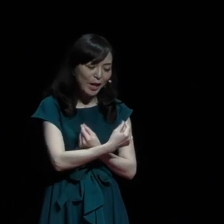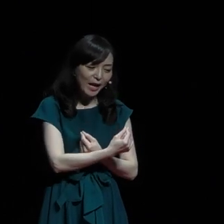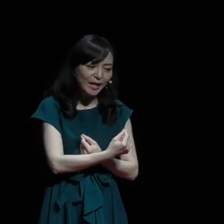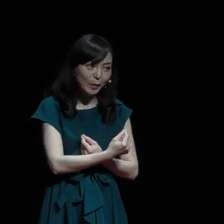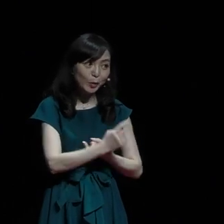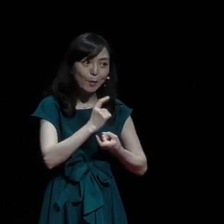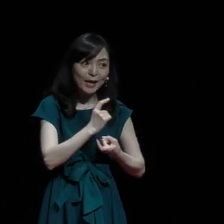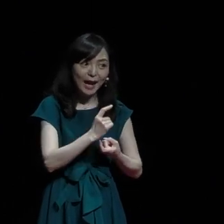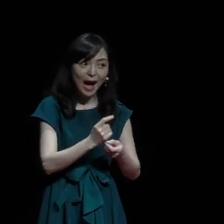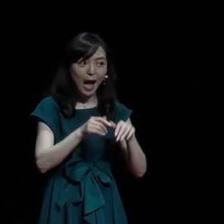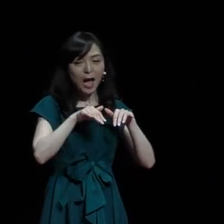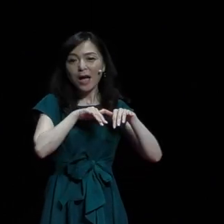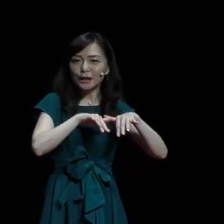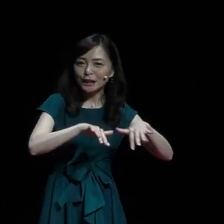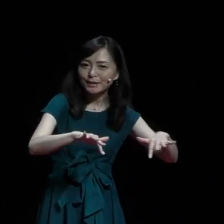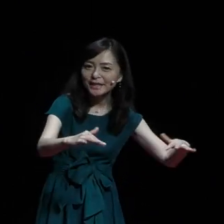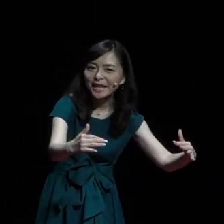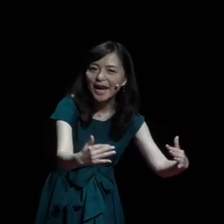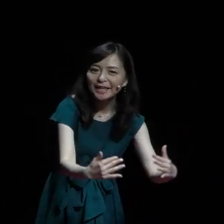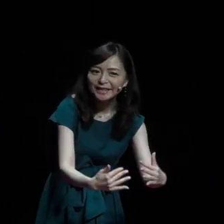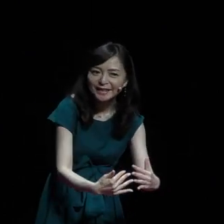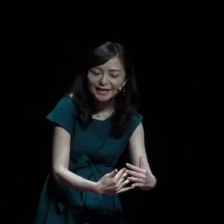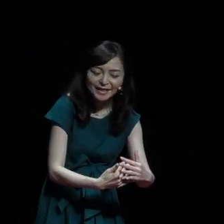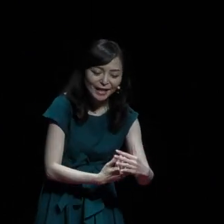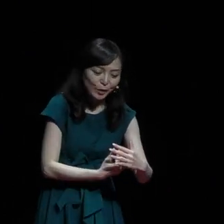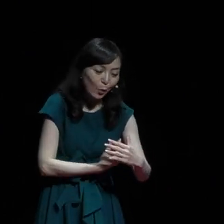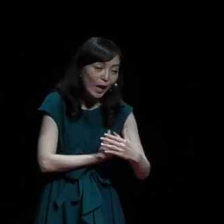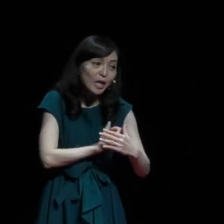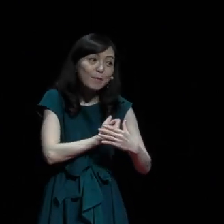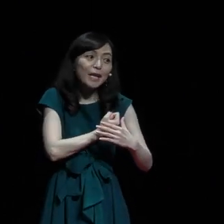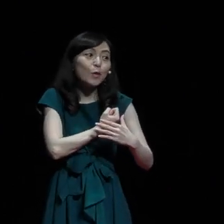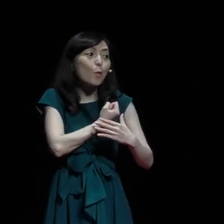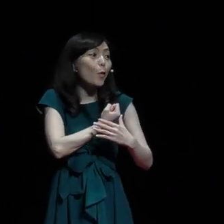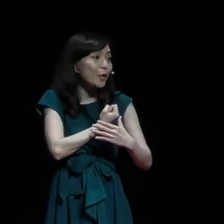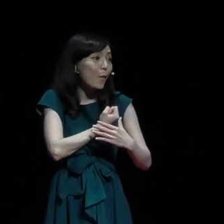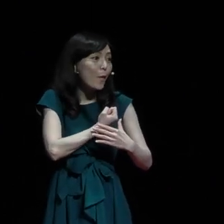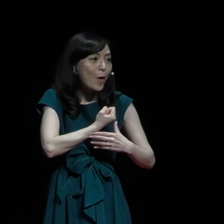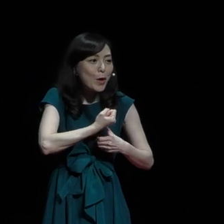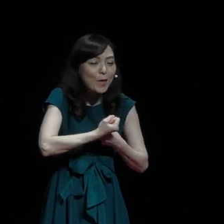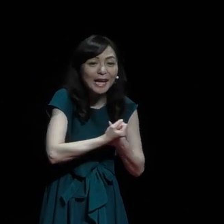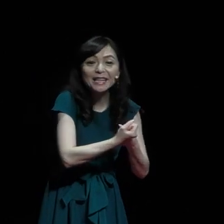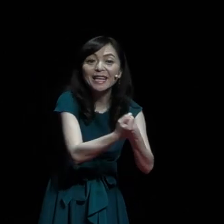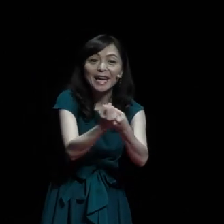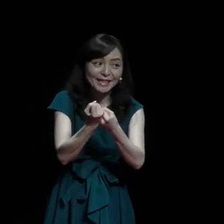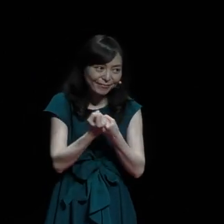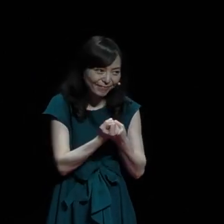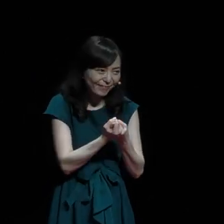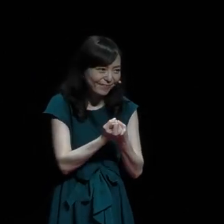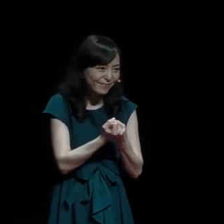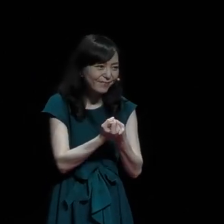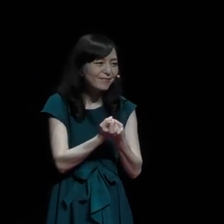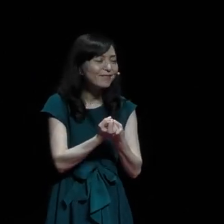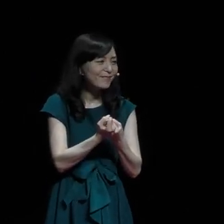las palabras de ambos resuenan, compartir los sentimientos que nacen de ahí,